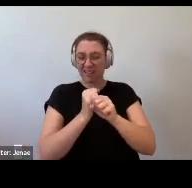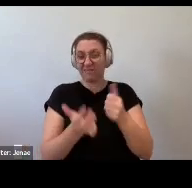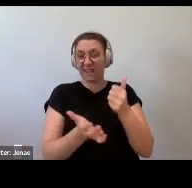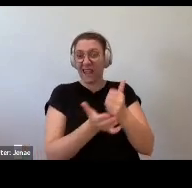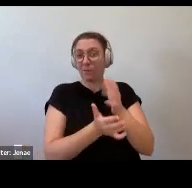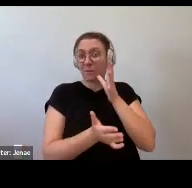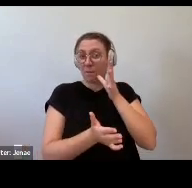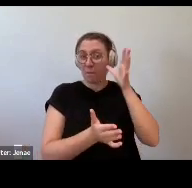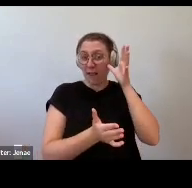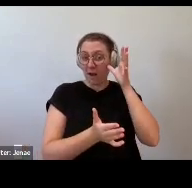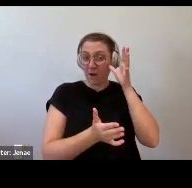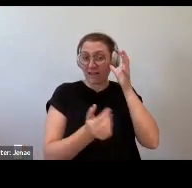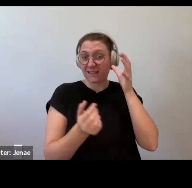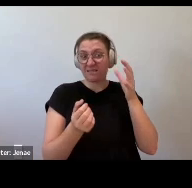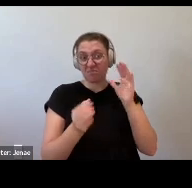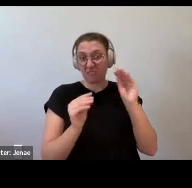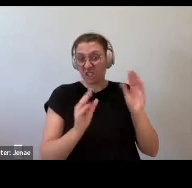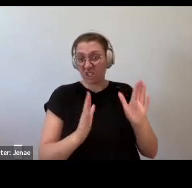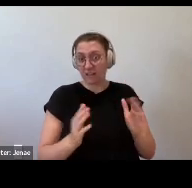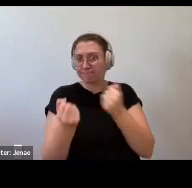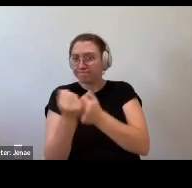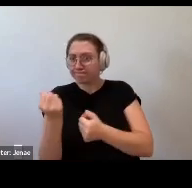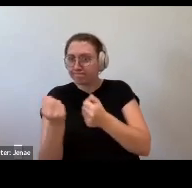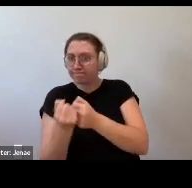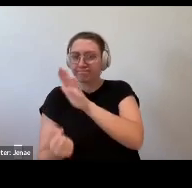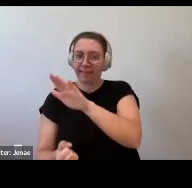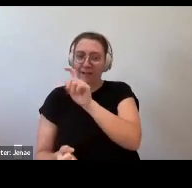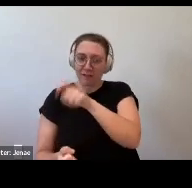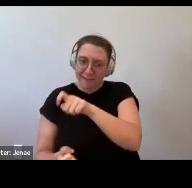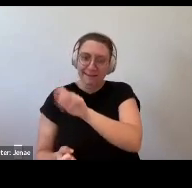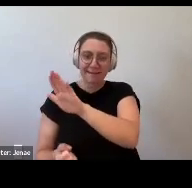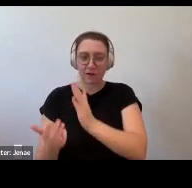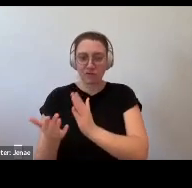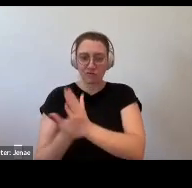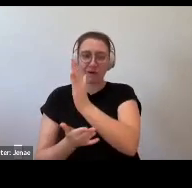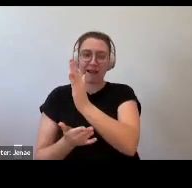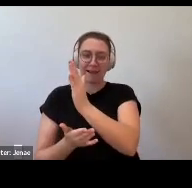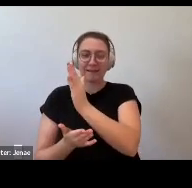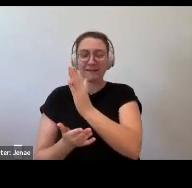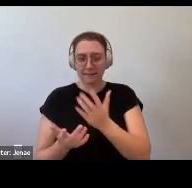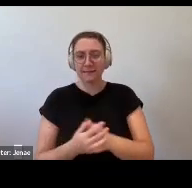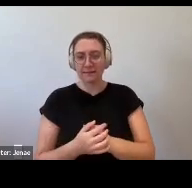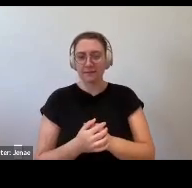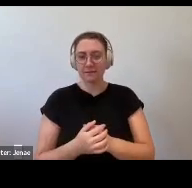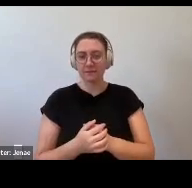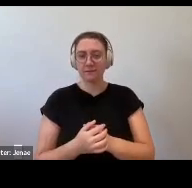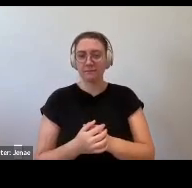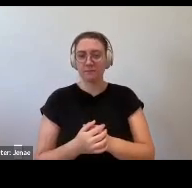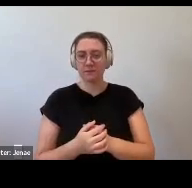y educadores a defender las necesidades de los estudiantes y sus derechos como estudiantes. Un gran beneficio